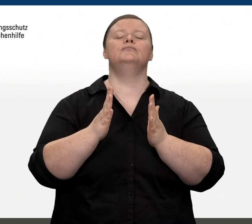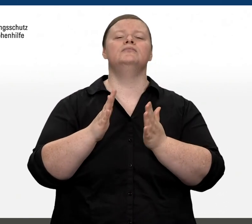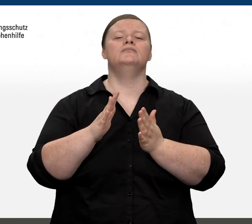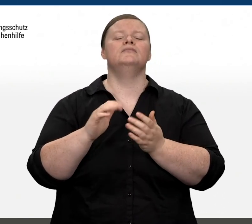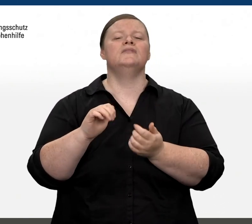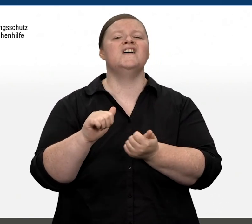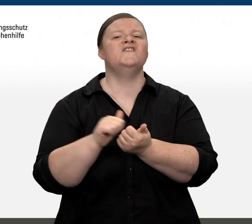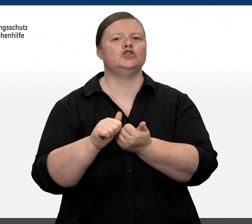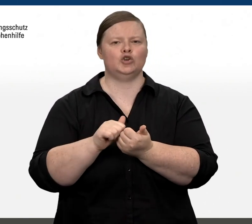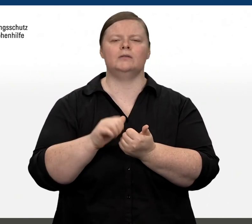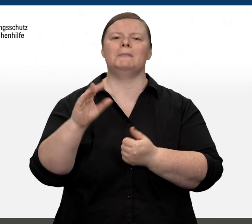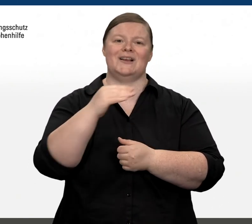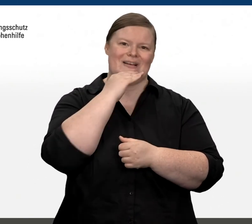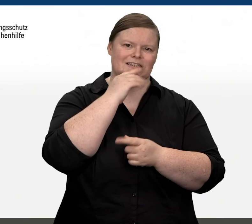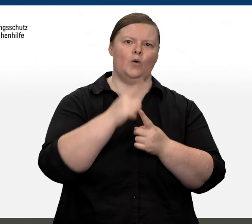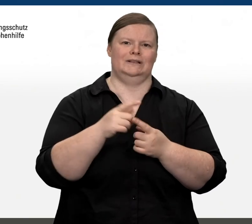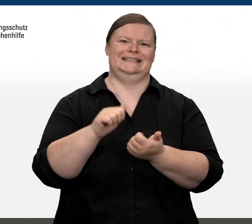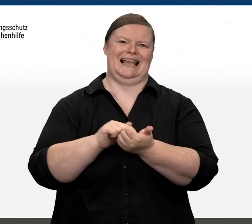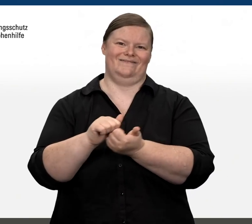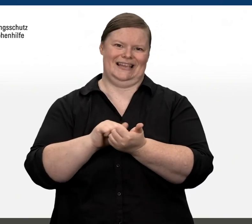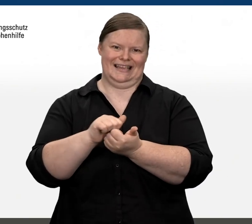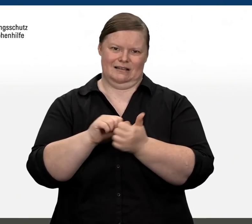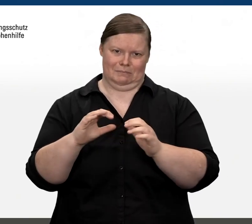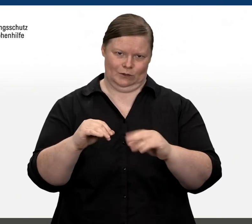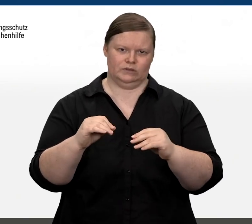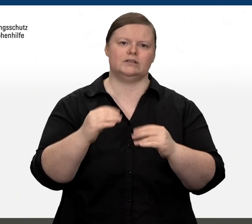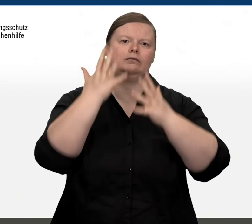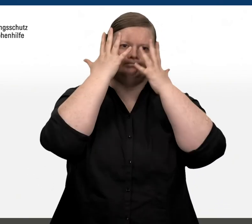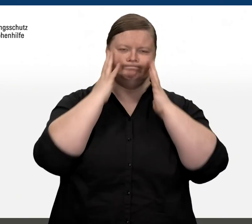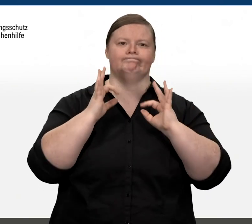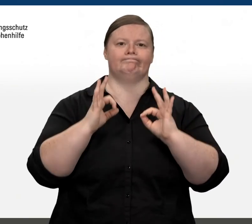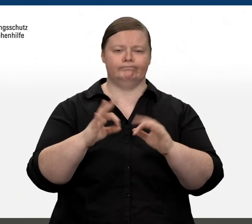mit Wasser und Seife.